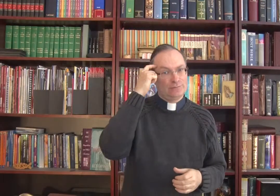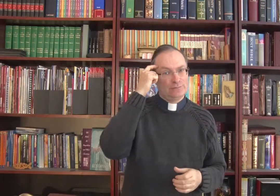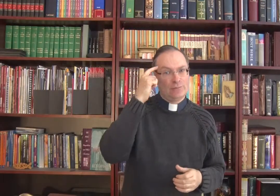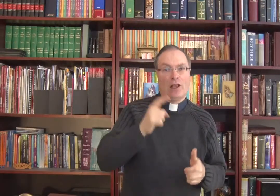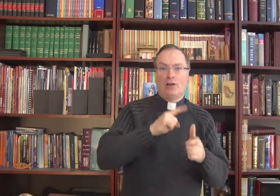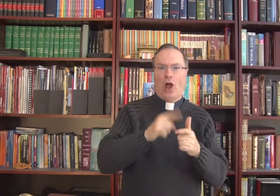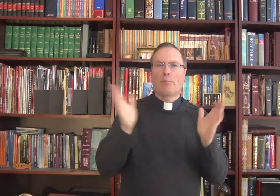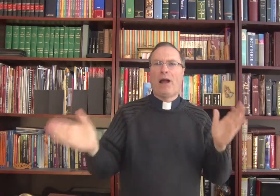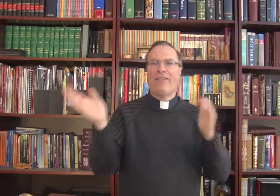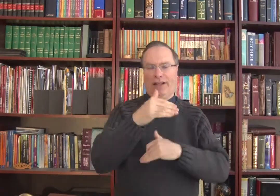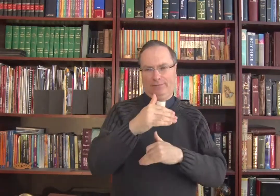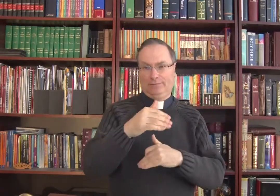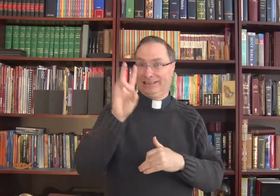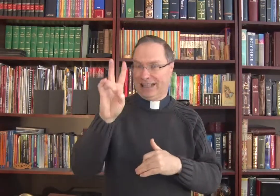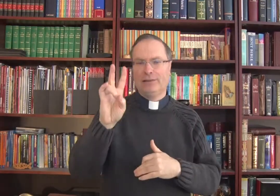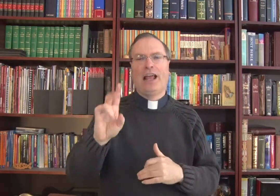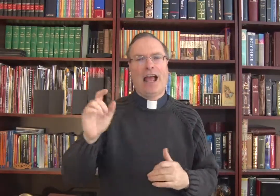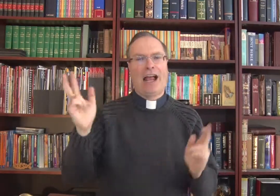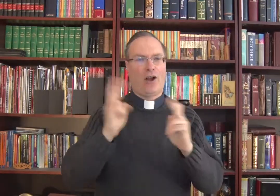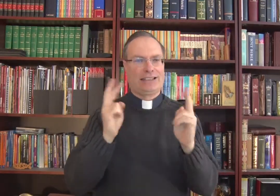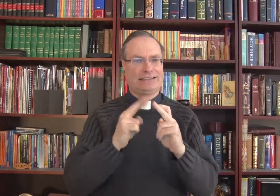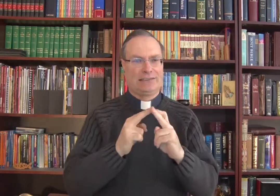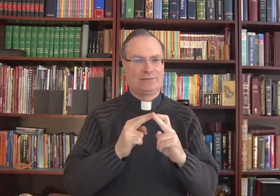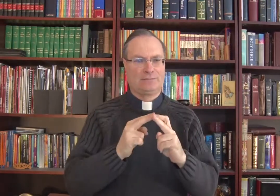donc parfaite «sept» en connaissance.